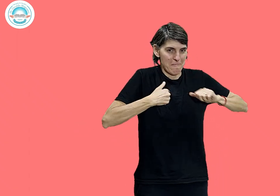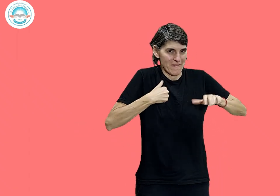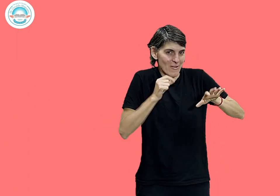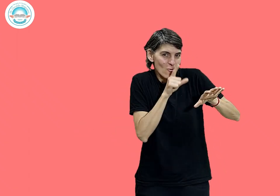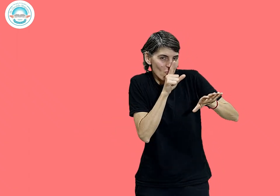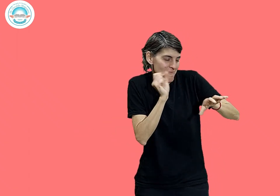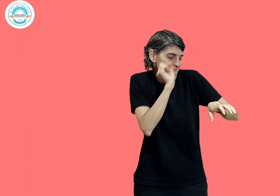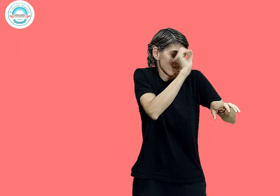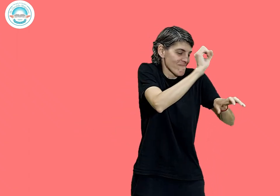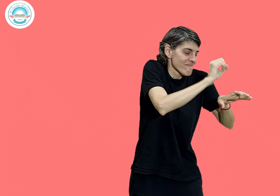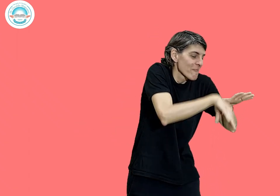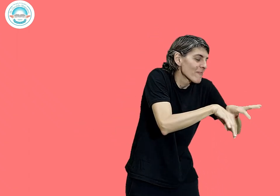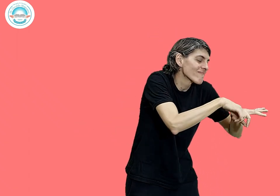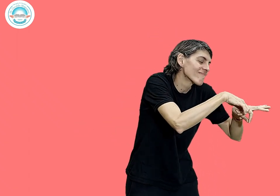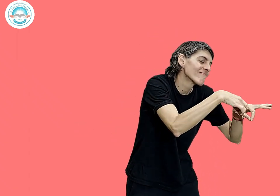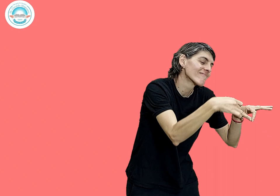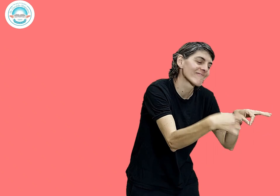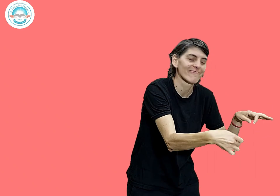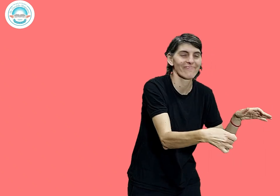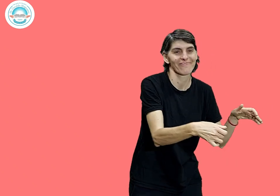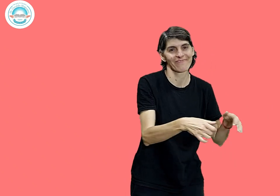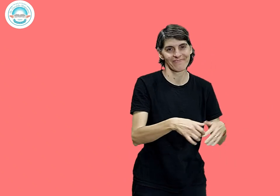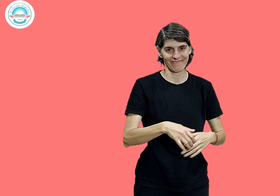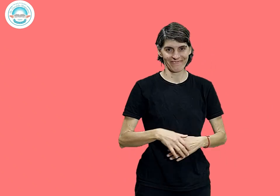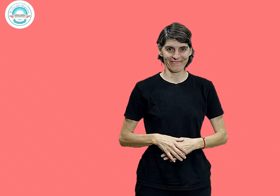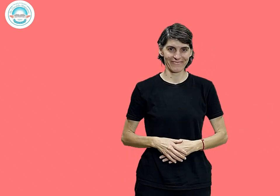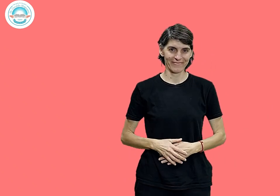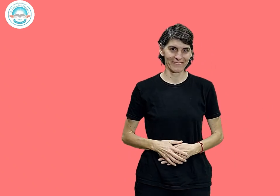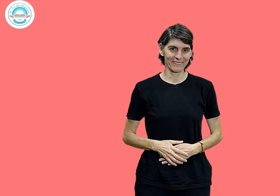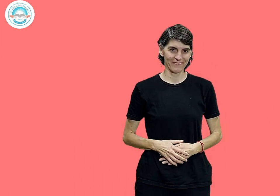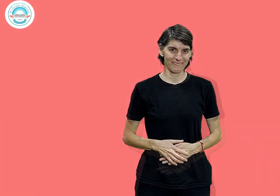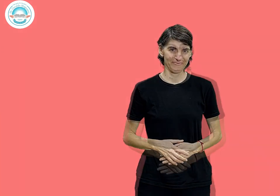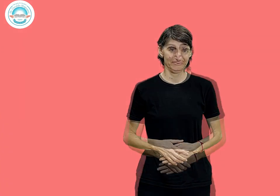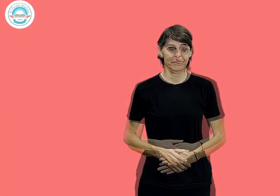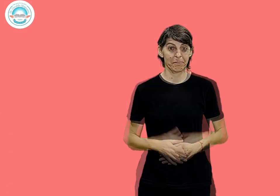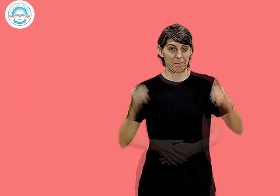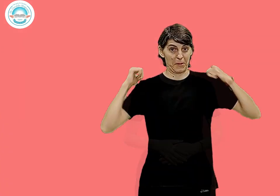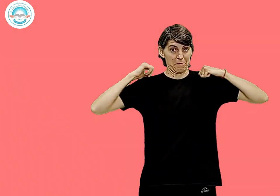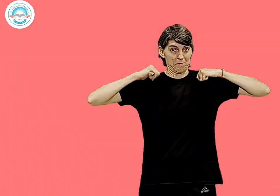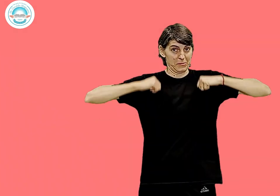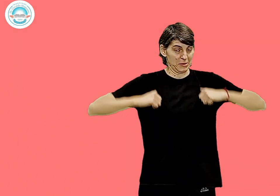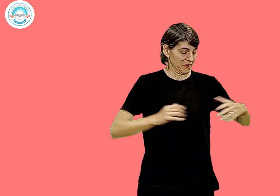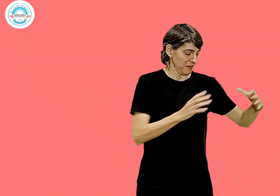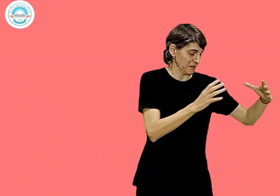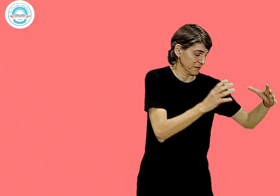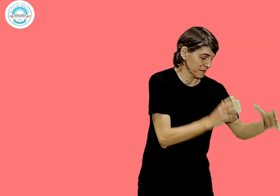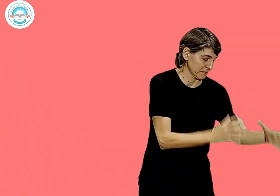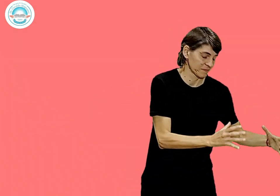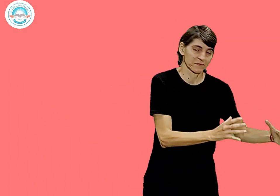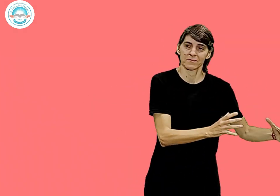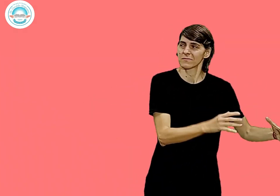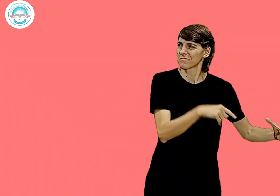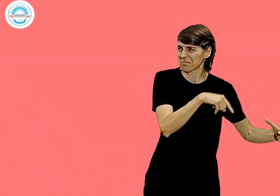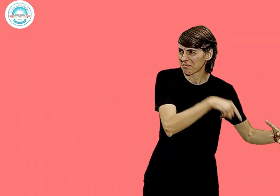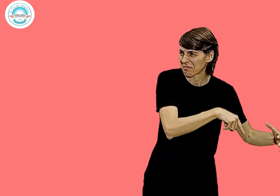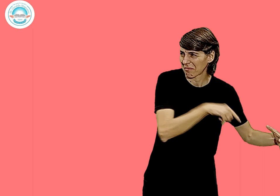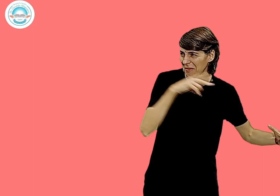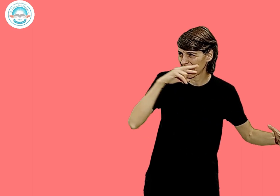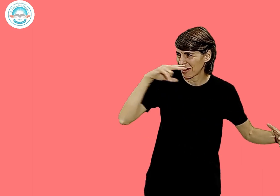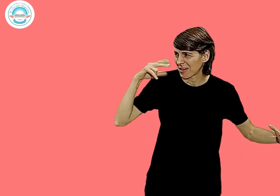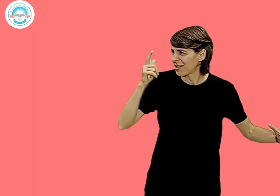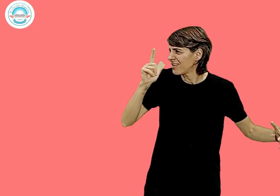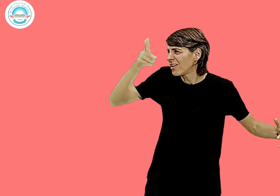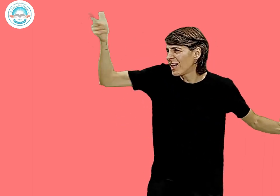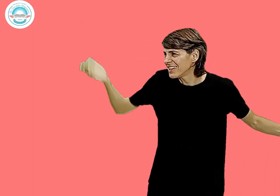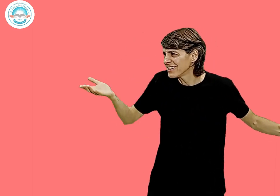hamacas, no me pude resistir y decidí guardarmelas. Quería tener algo suyo.